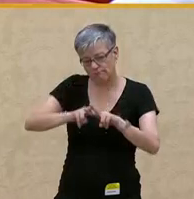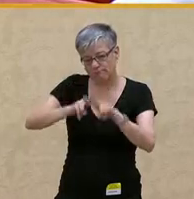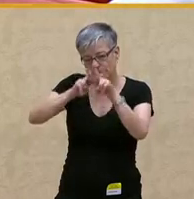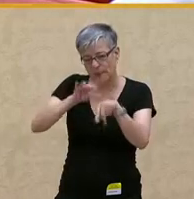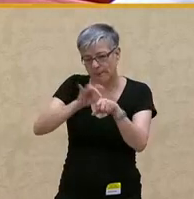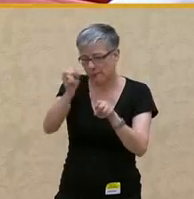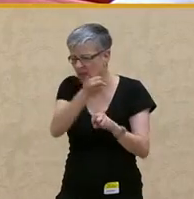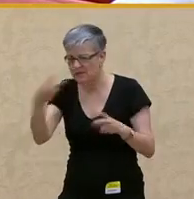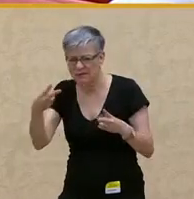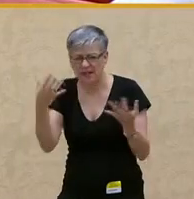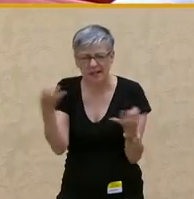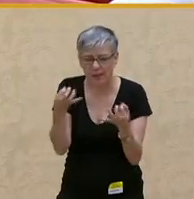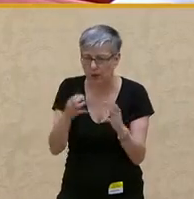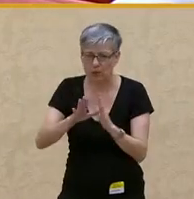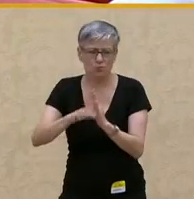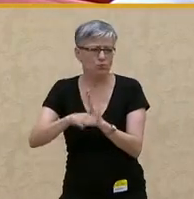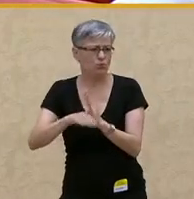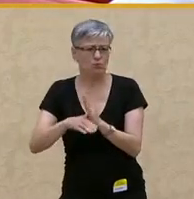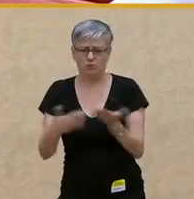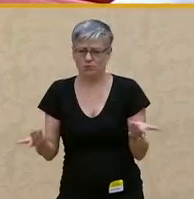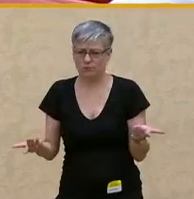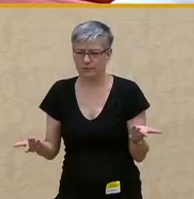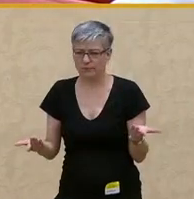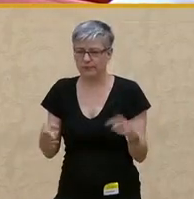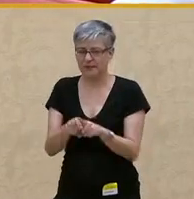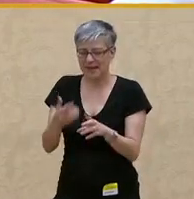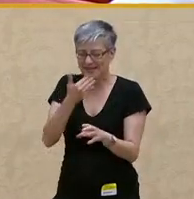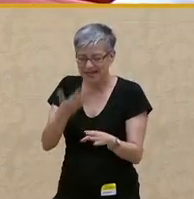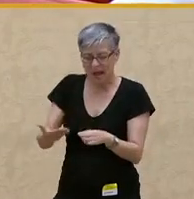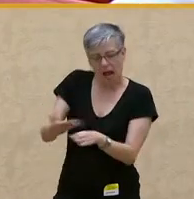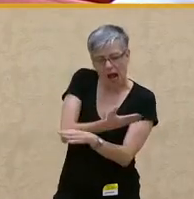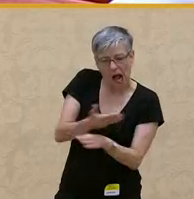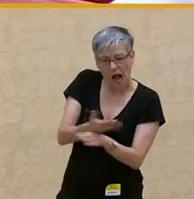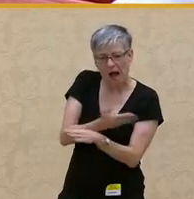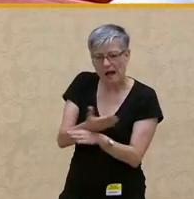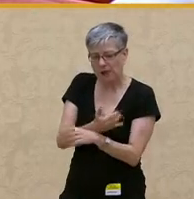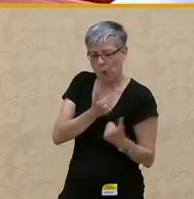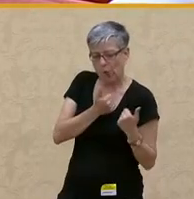estaba pasando, y eso quizás con antelación, con una detección precoz se podía haber puesto medios,